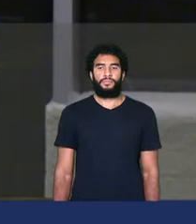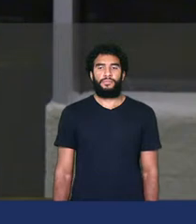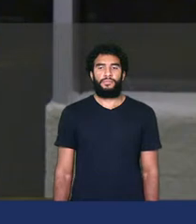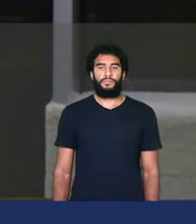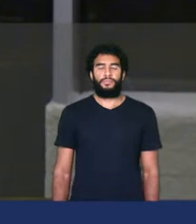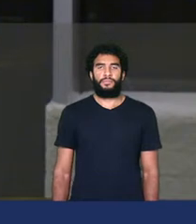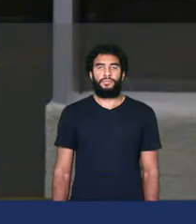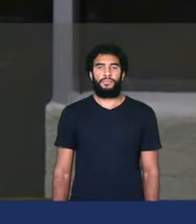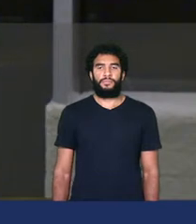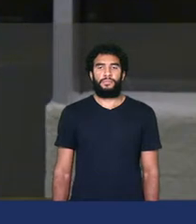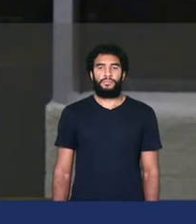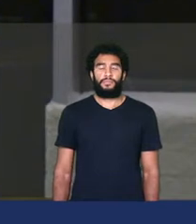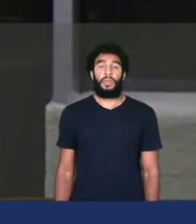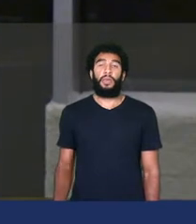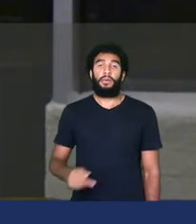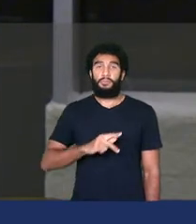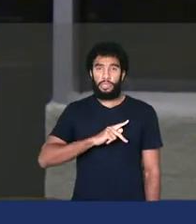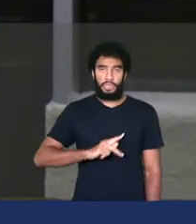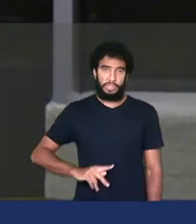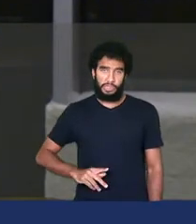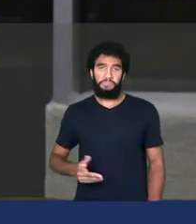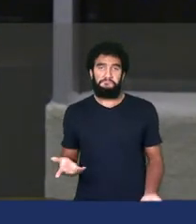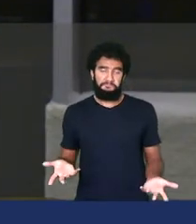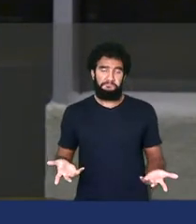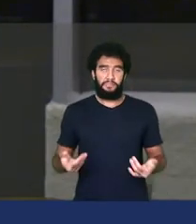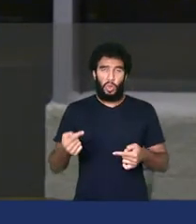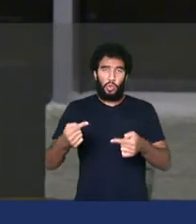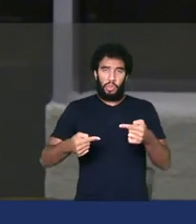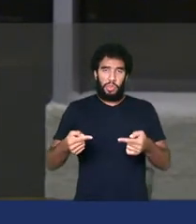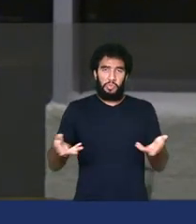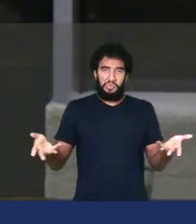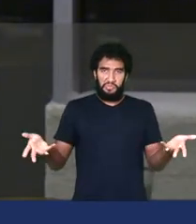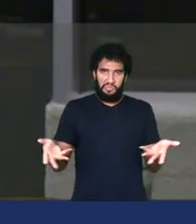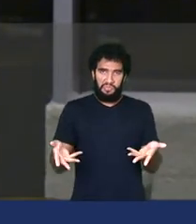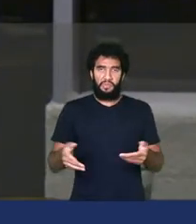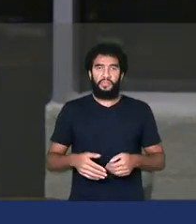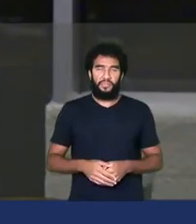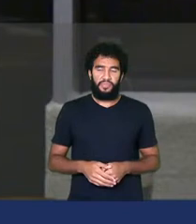LOPES. -- [DEPUTADO]: SENHOR PRESIDENTE, ESSE É UM GRANDE DEBATE DAQUELES QUE DEFENDERAM